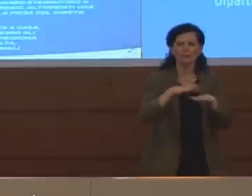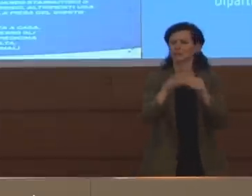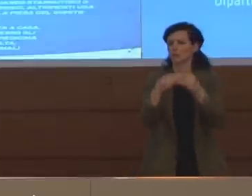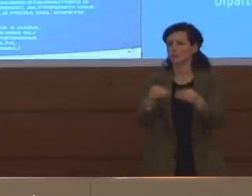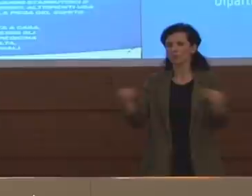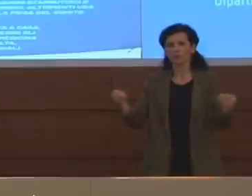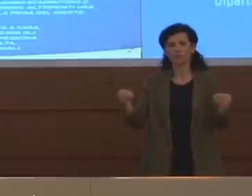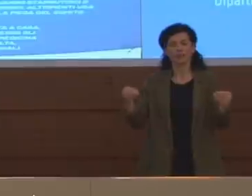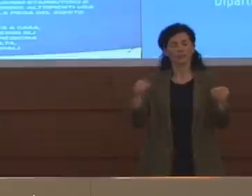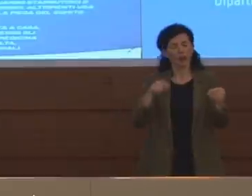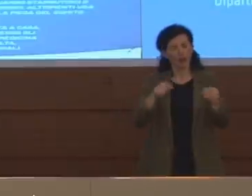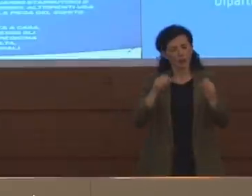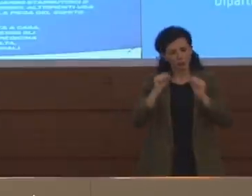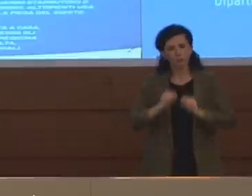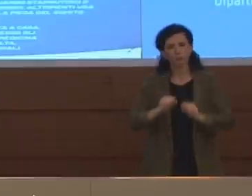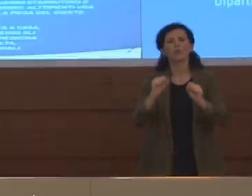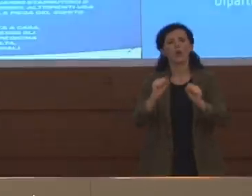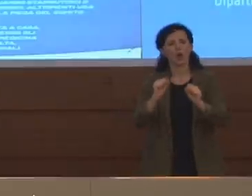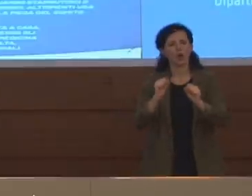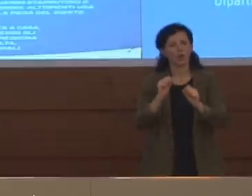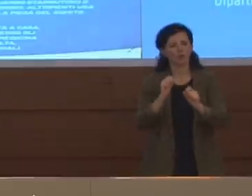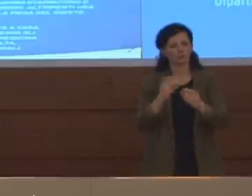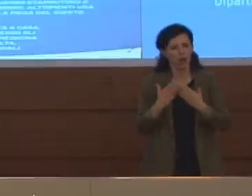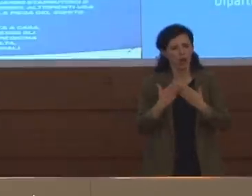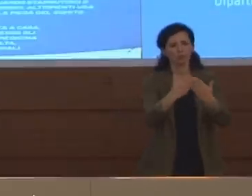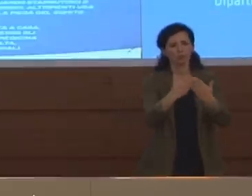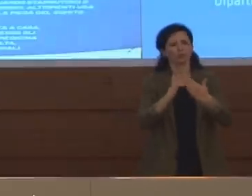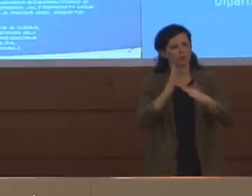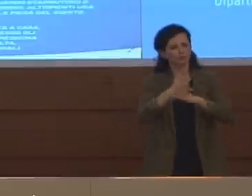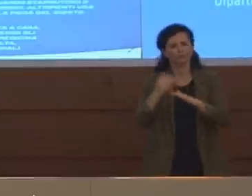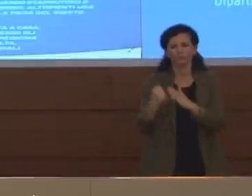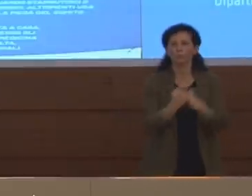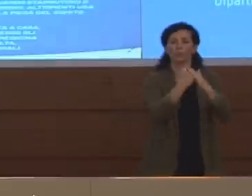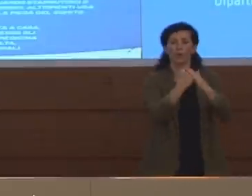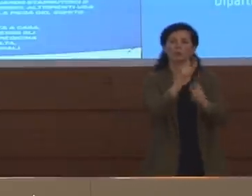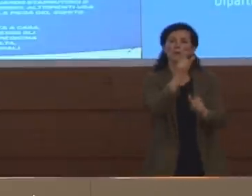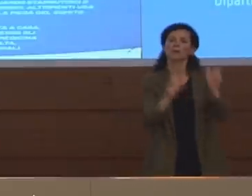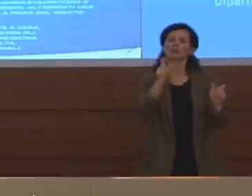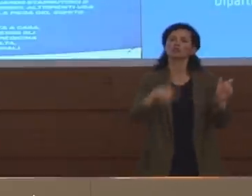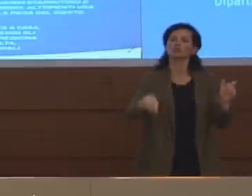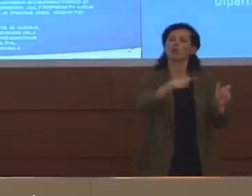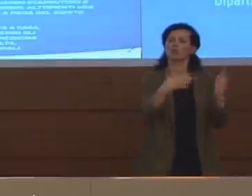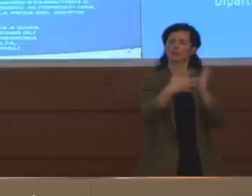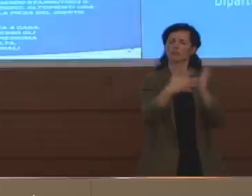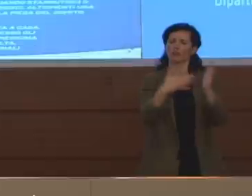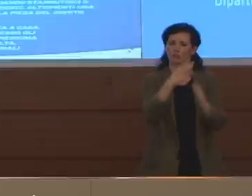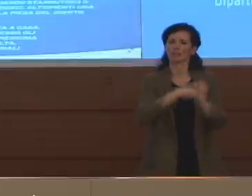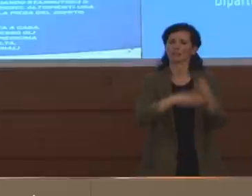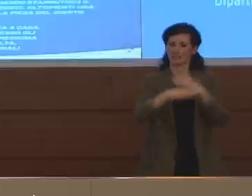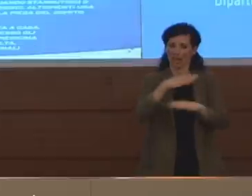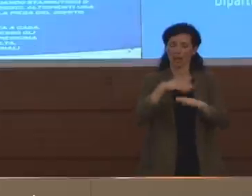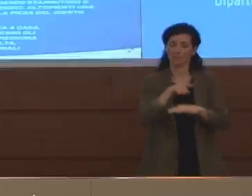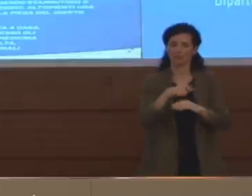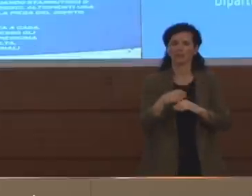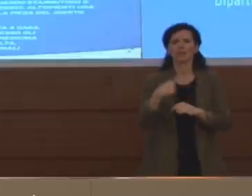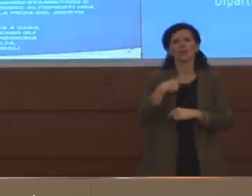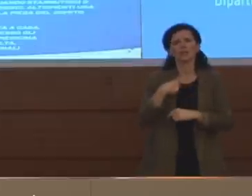cura e aiutare queste persone. Ho parlato a lungo con il Signor Elio e gli ho